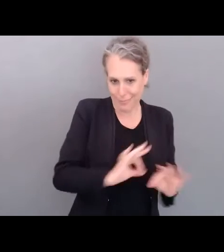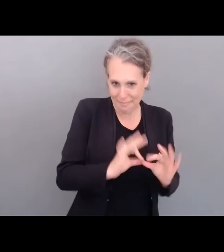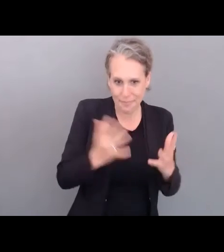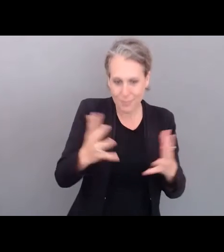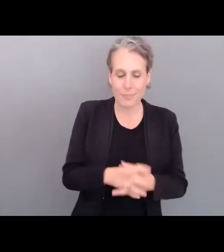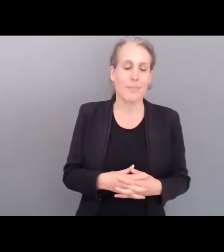obtuvieron ninguna información al respecto.